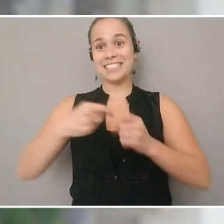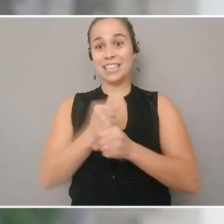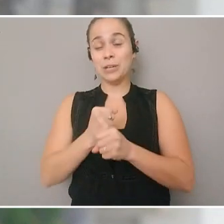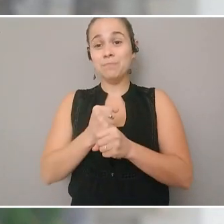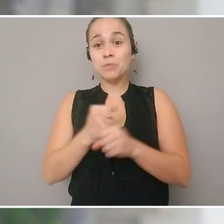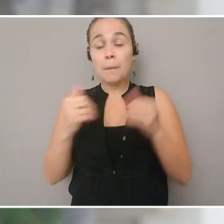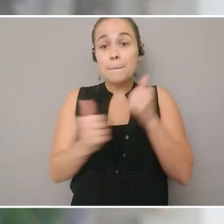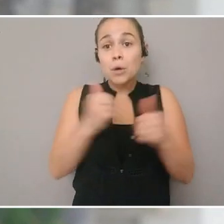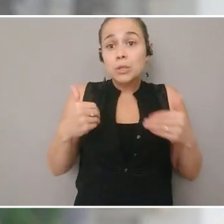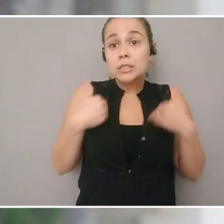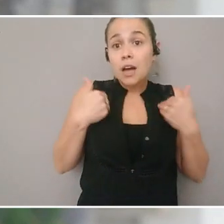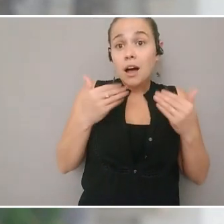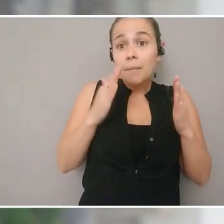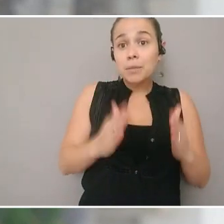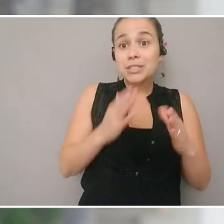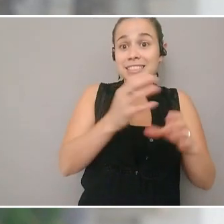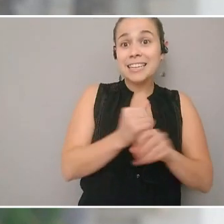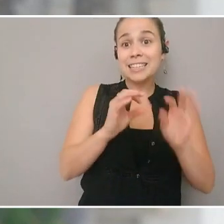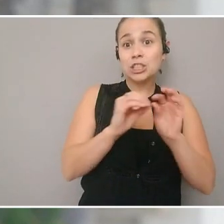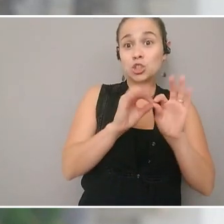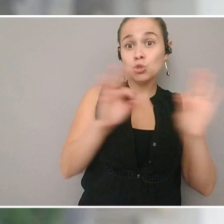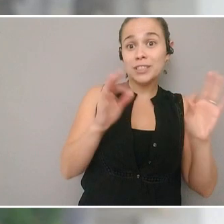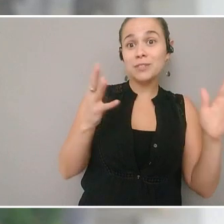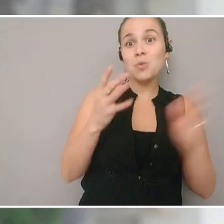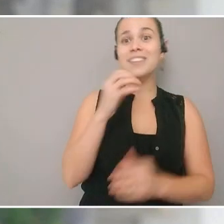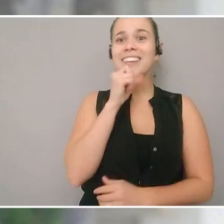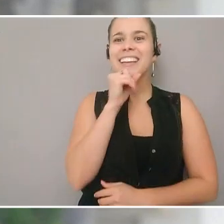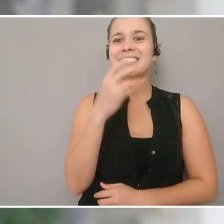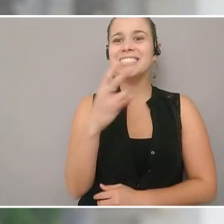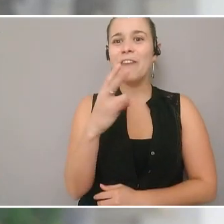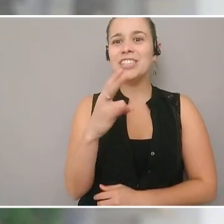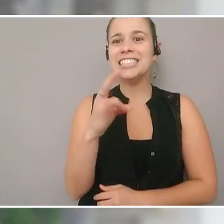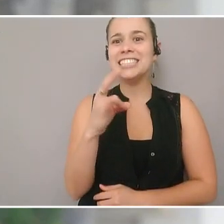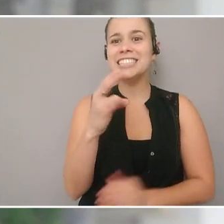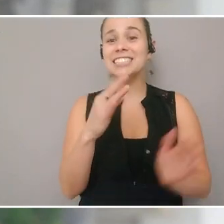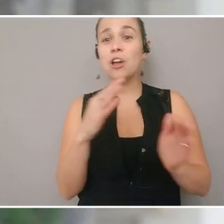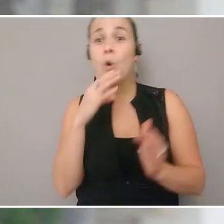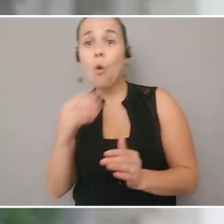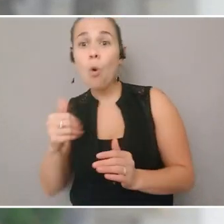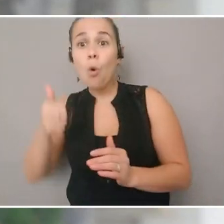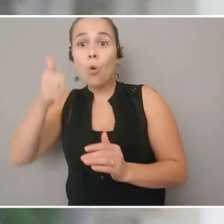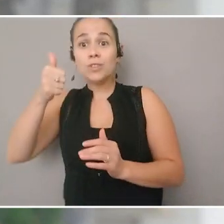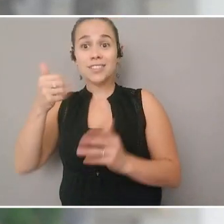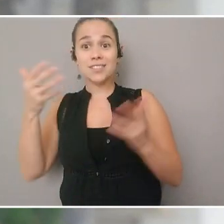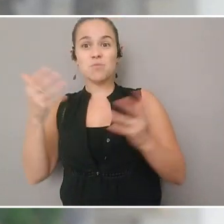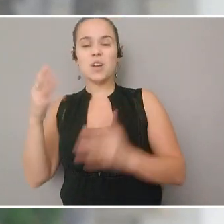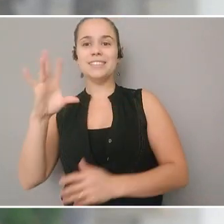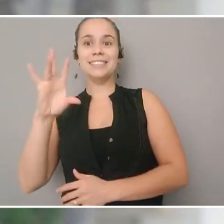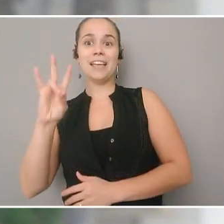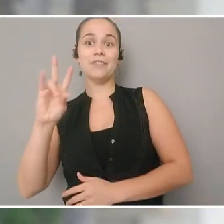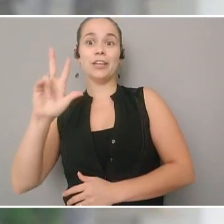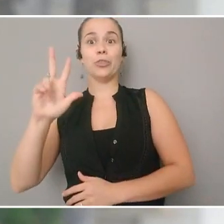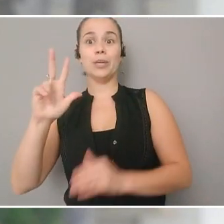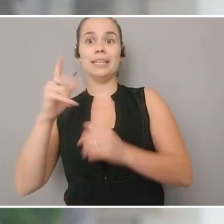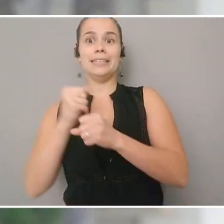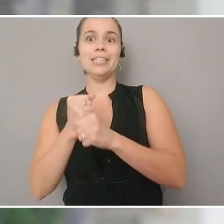tiene 17 años y nuestro mayor